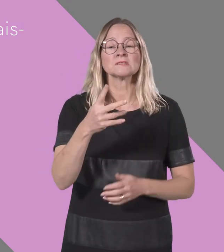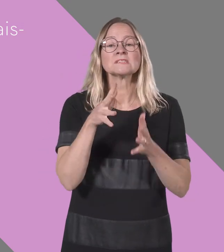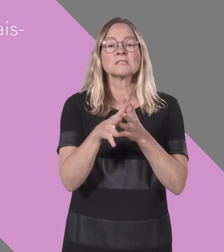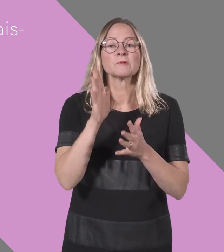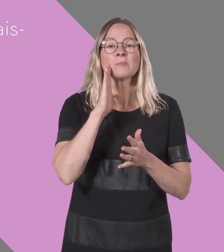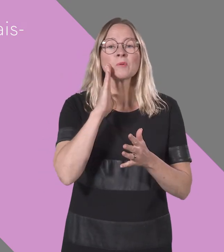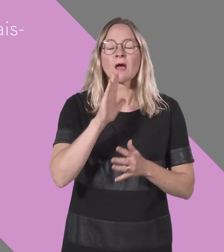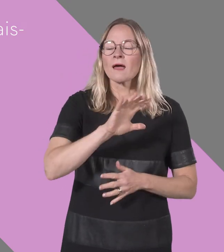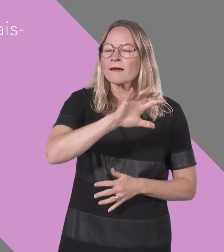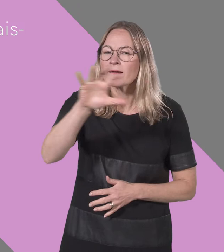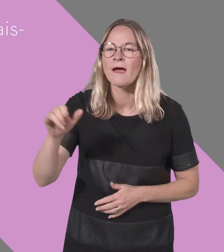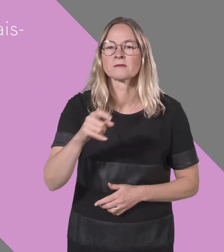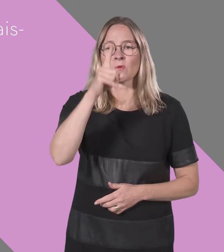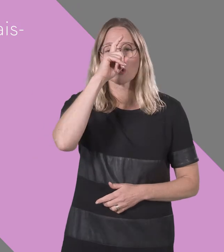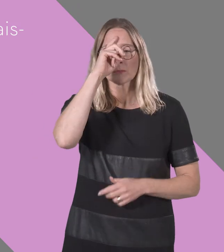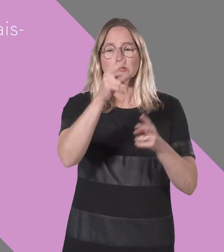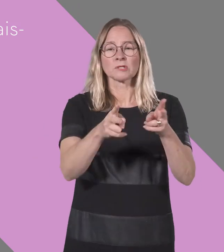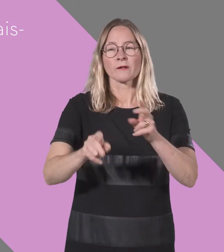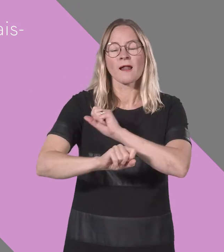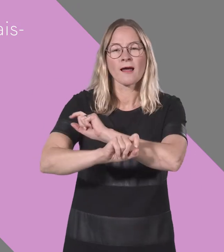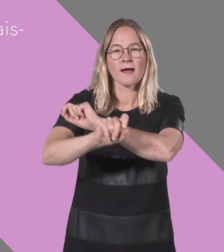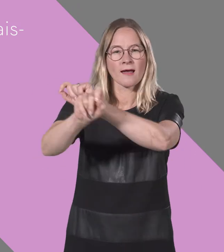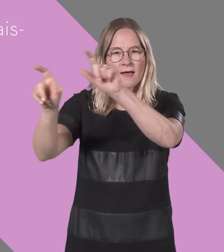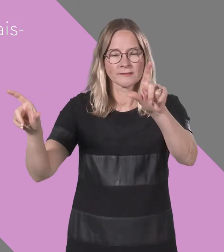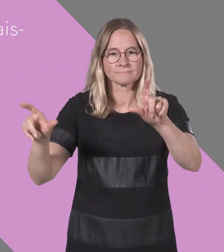selvityspyynnöt kaikkiin yliopistosairaaloihin.